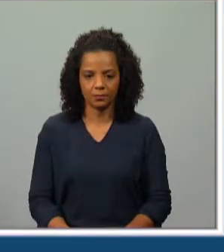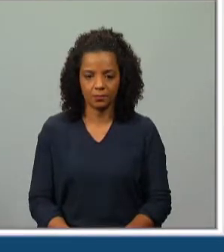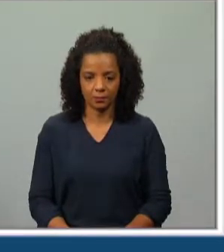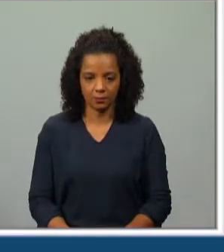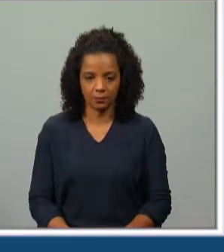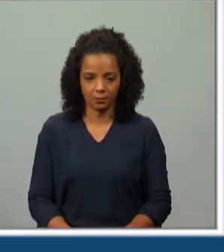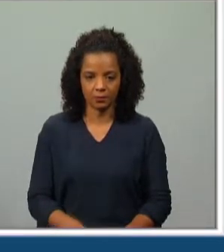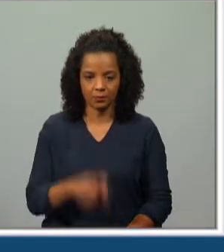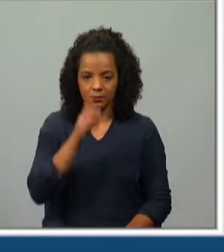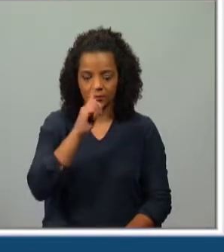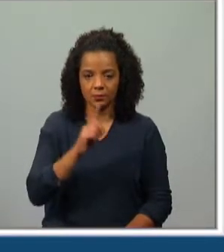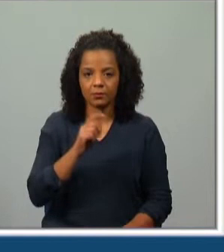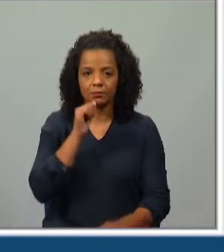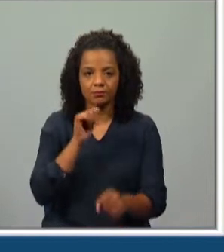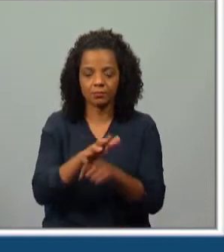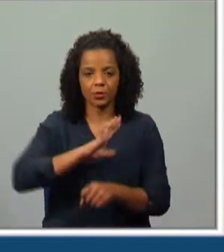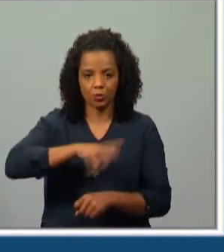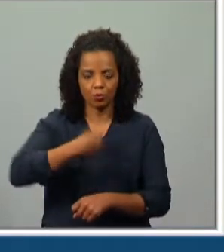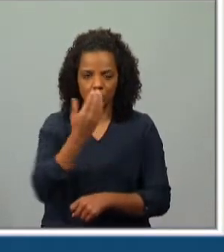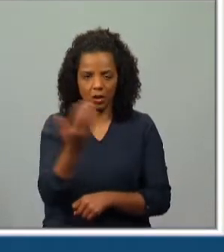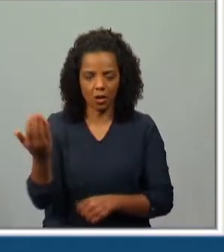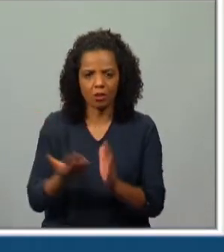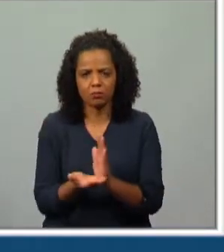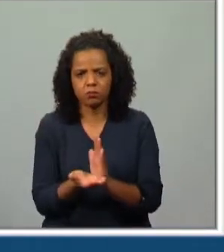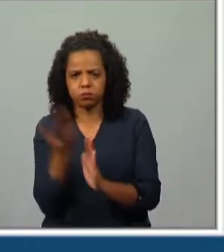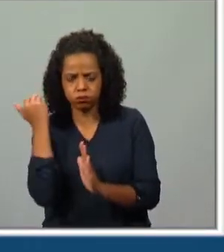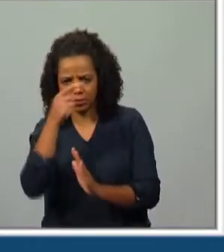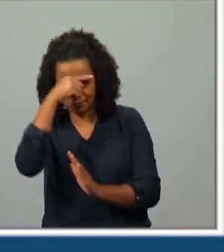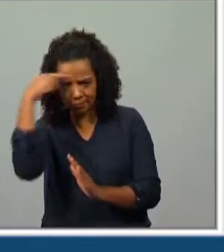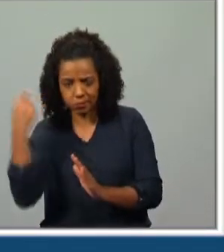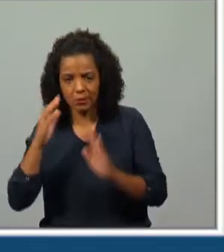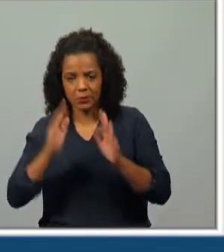em todo mundo são difíceis de remover da superfície da água exigem especialistas 世界各地都難以擺脫水面需要專家